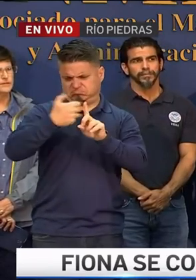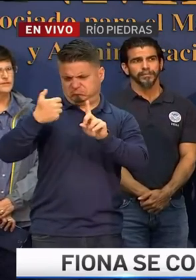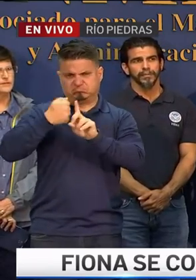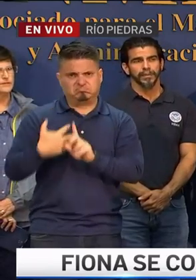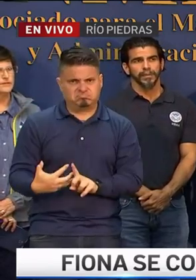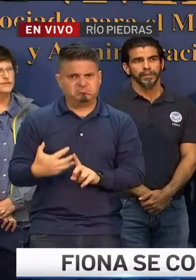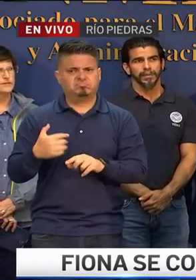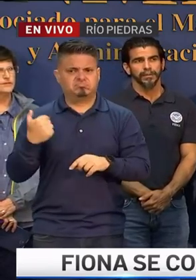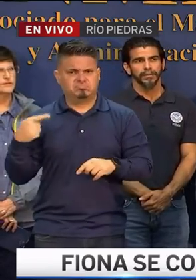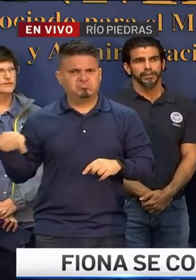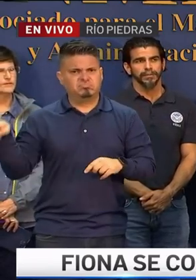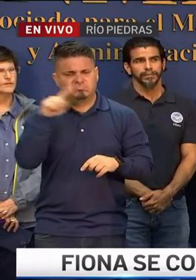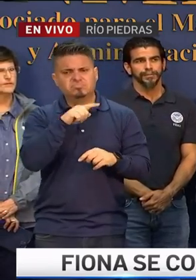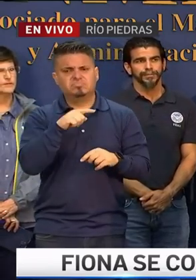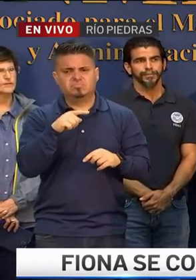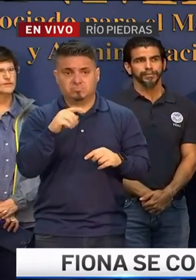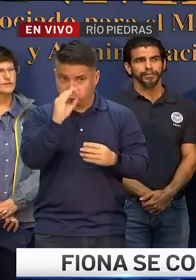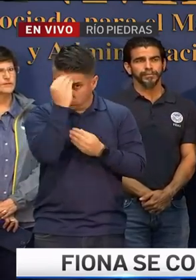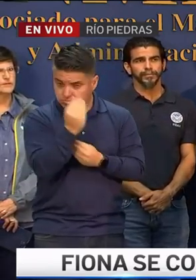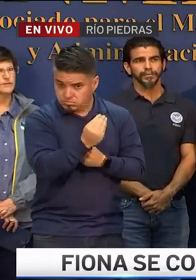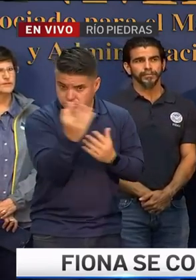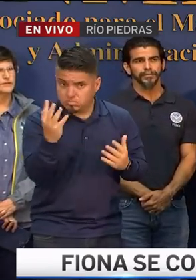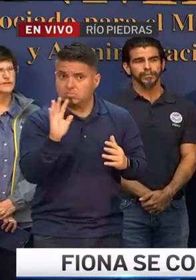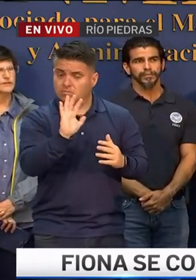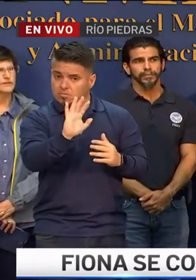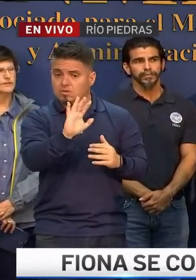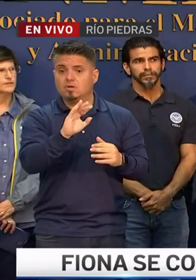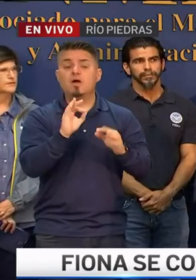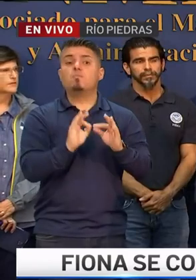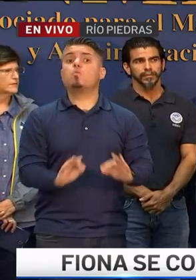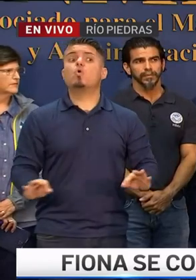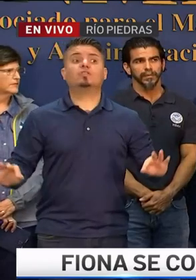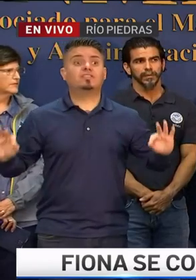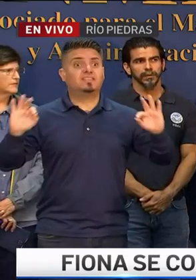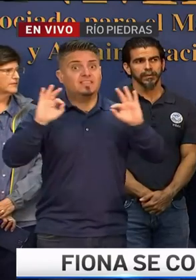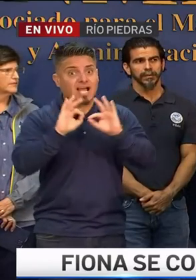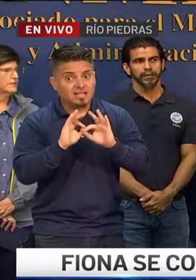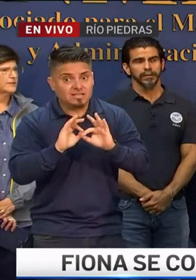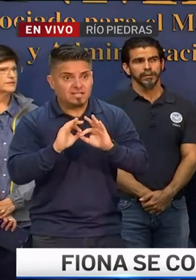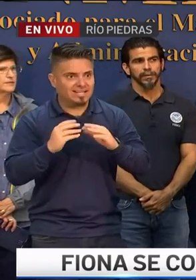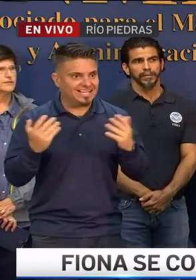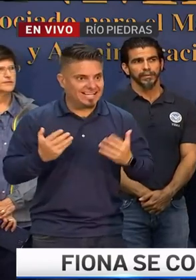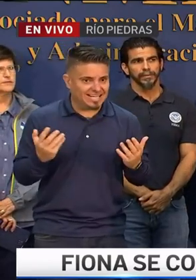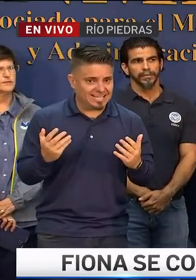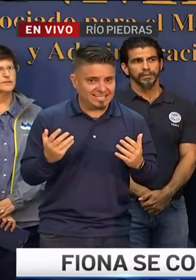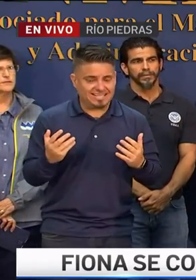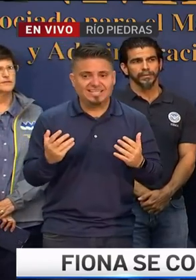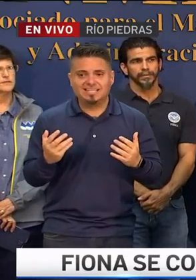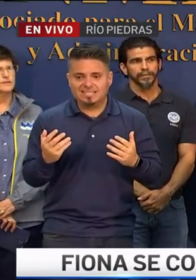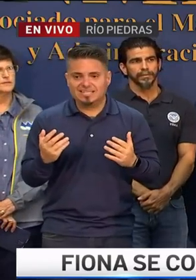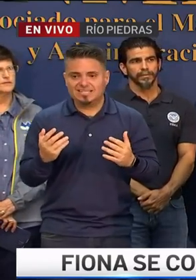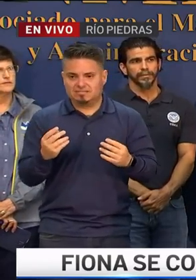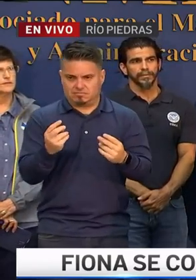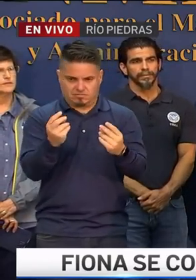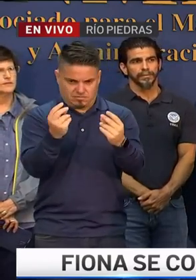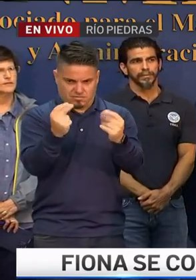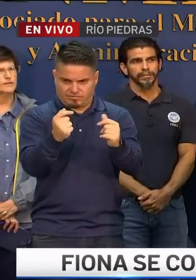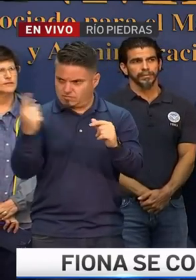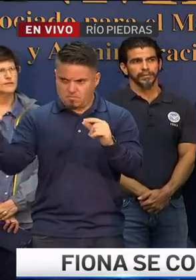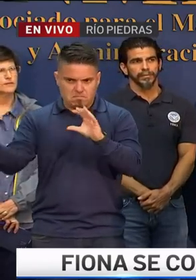EN CUANTO AL EL EQUIPO Y